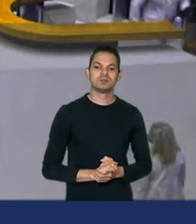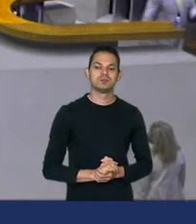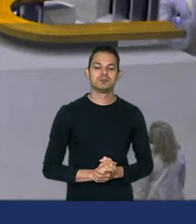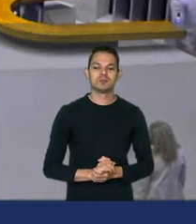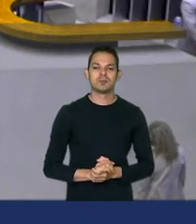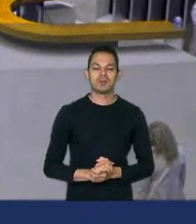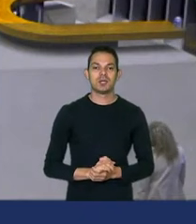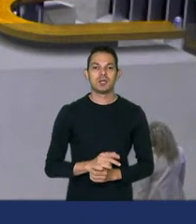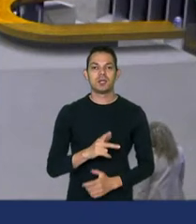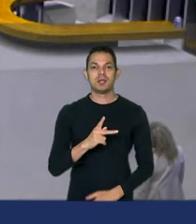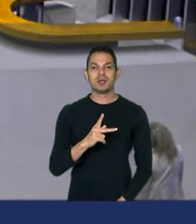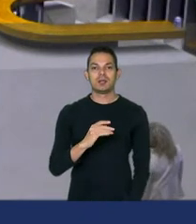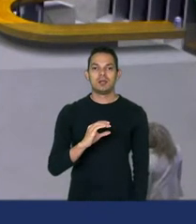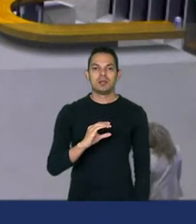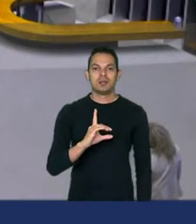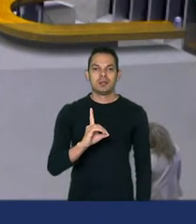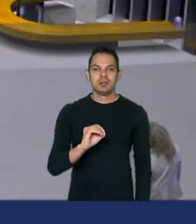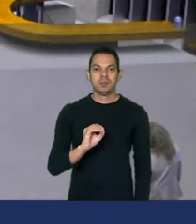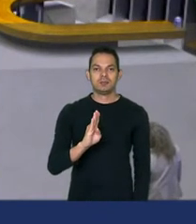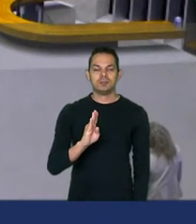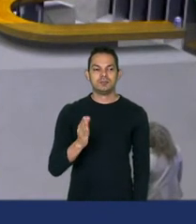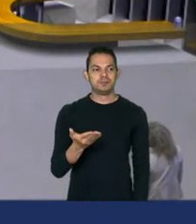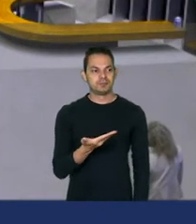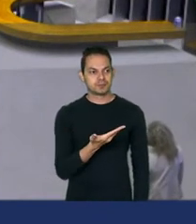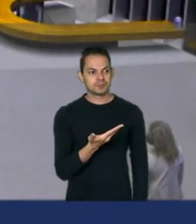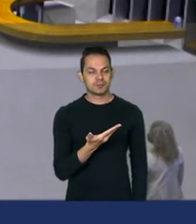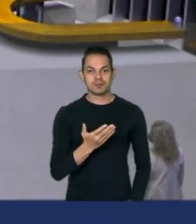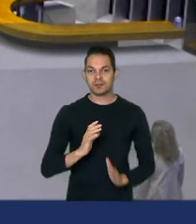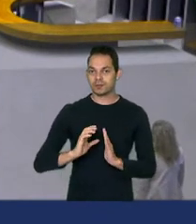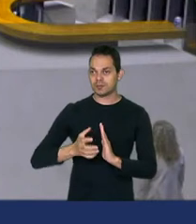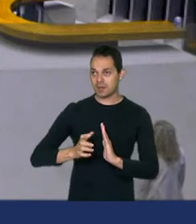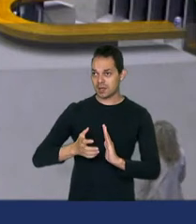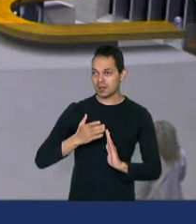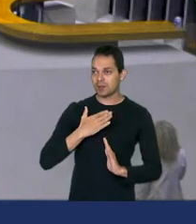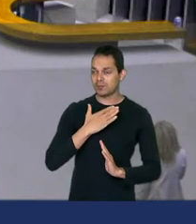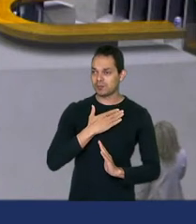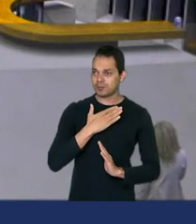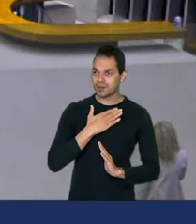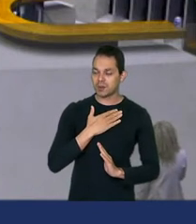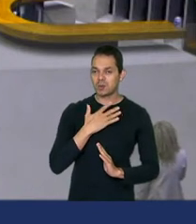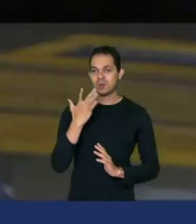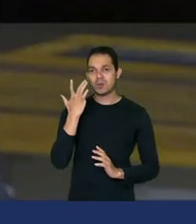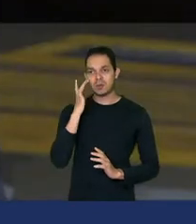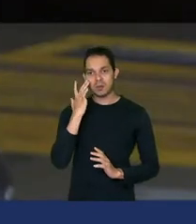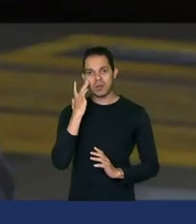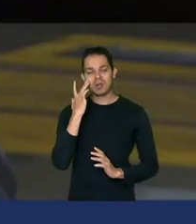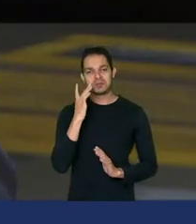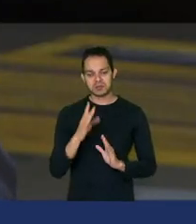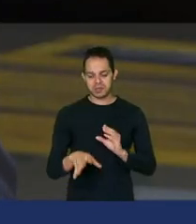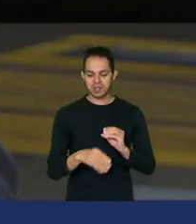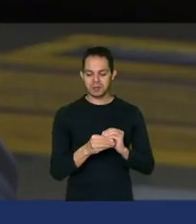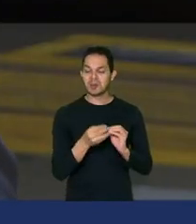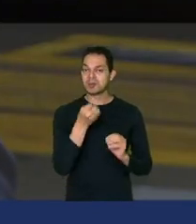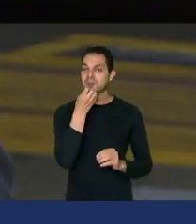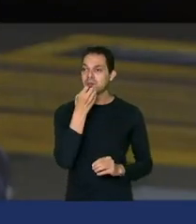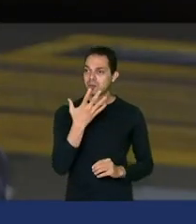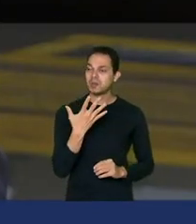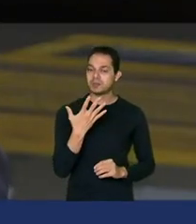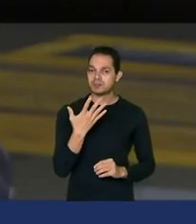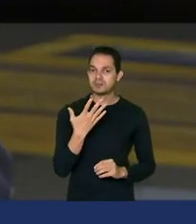ORIENTA NÃO. -- [DEPUTADO]: PDT. [PRESIDENTE]: COMO ORIENTA O PCDOB? [DEPUTADO]: PRESIDENTE, O PCDOB CONSIDERA MEROTÓRIA ESSA EMENDA